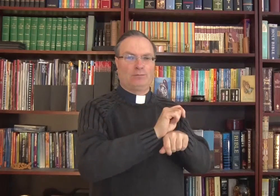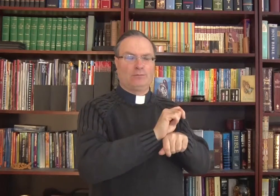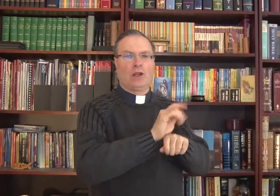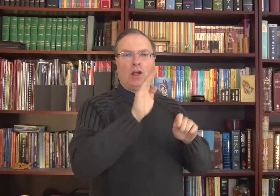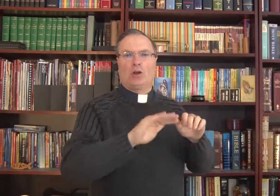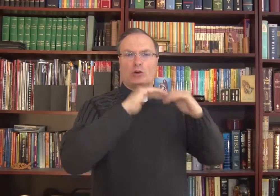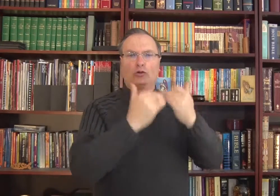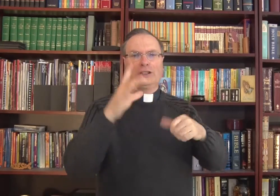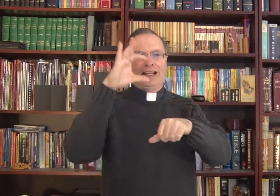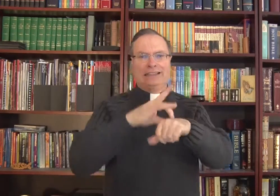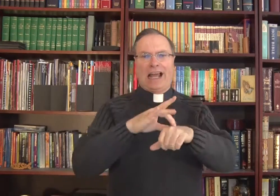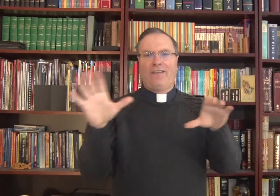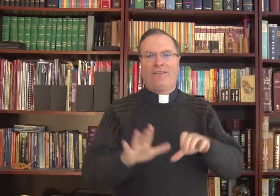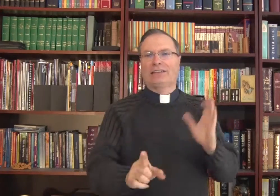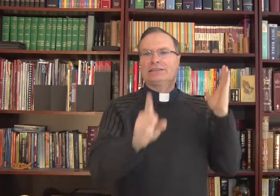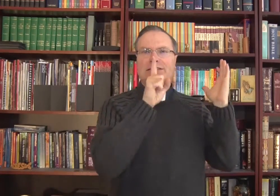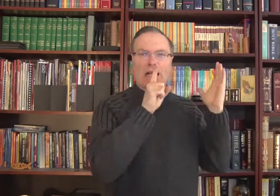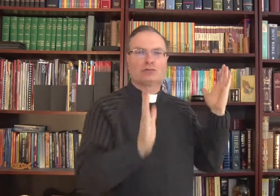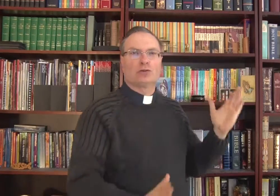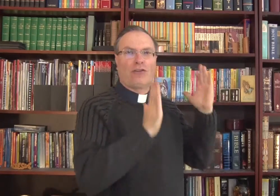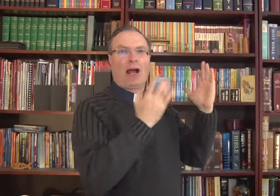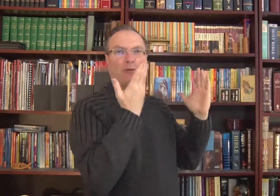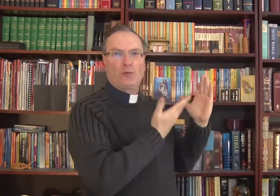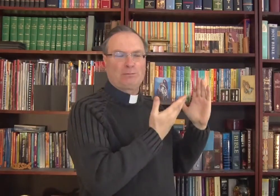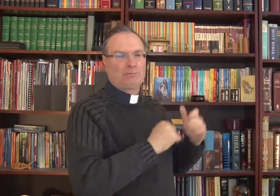Que toute la terre fasse silence devant lui.»